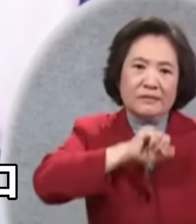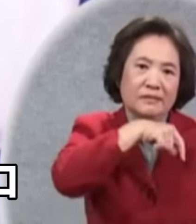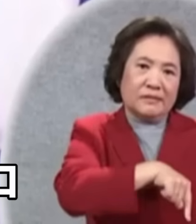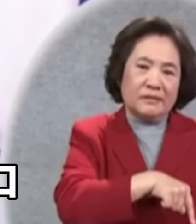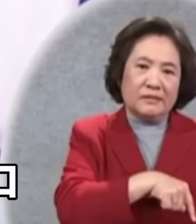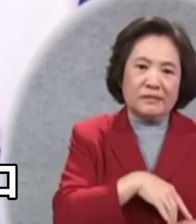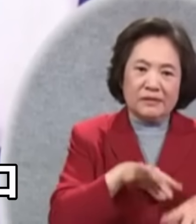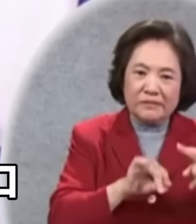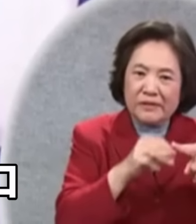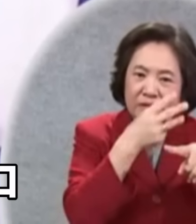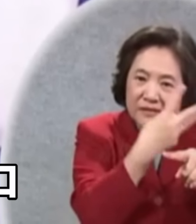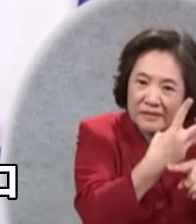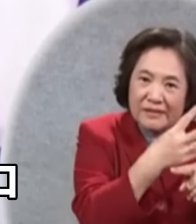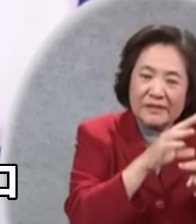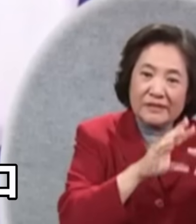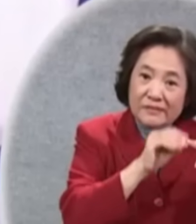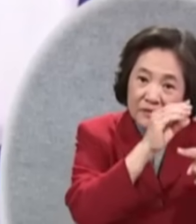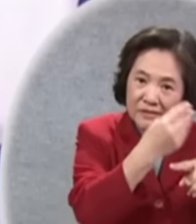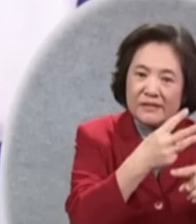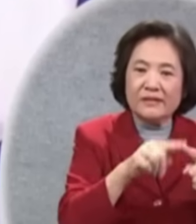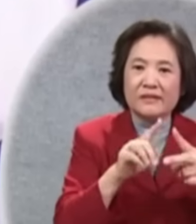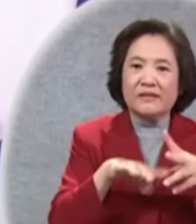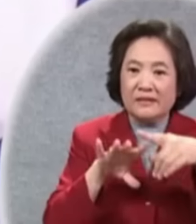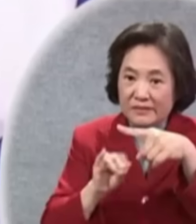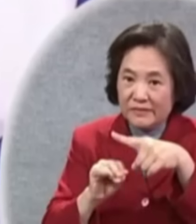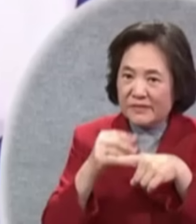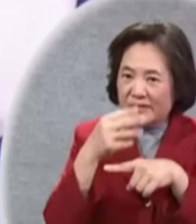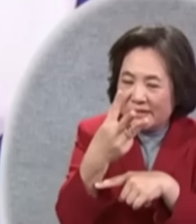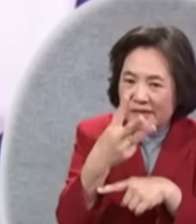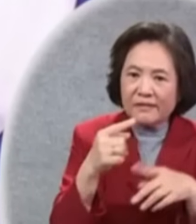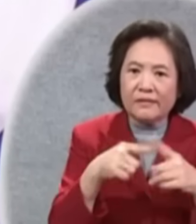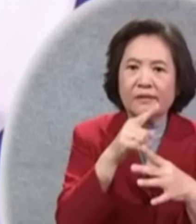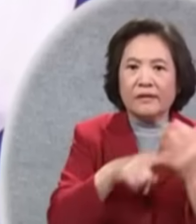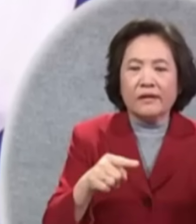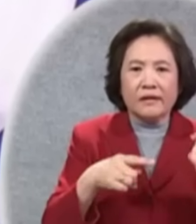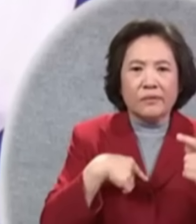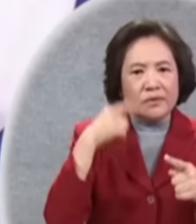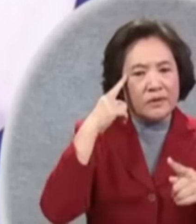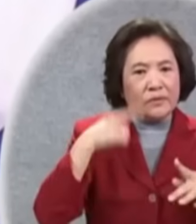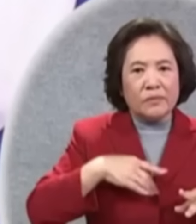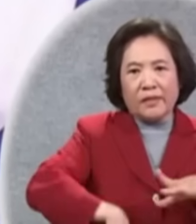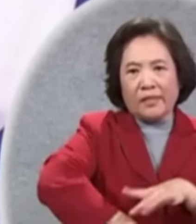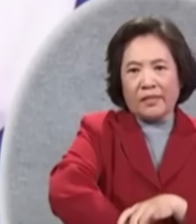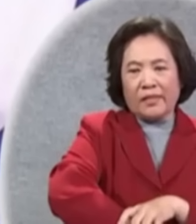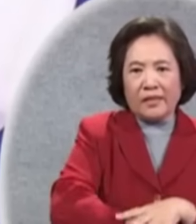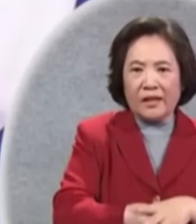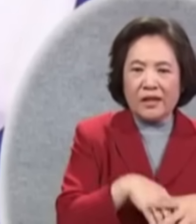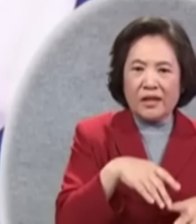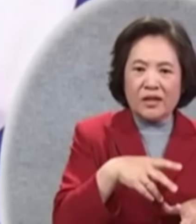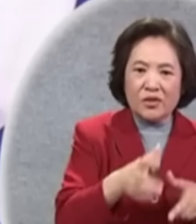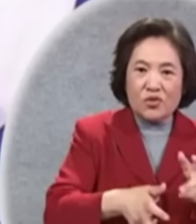萬分之三的土地 千分之三的人口 我們什麼都沒有 沒有石油、沒有煤礦